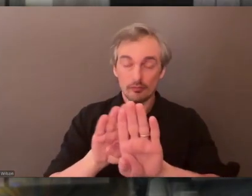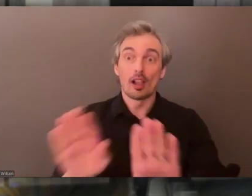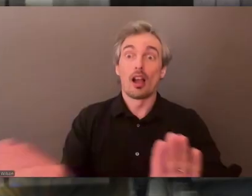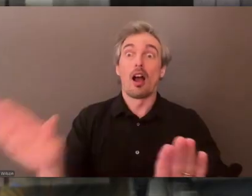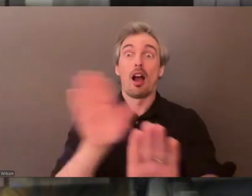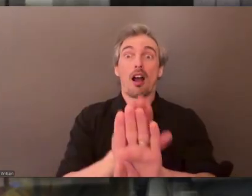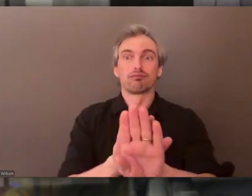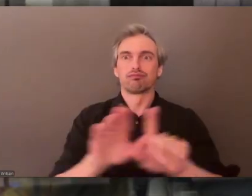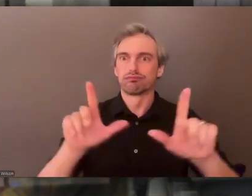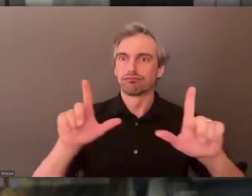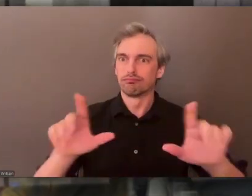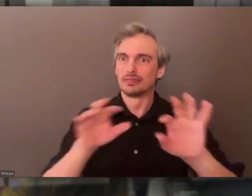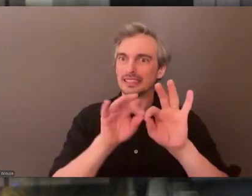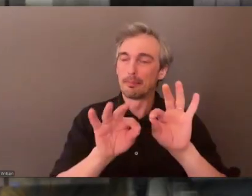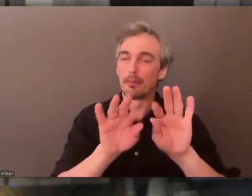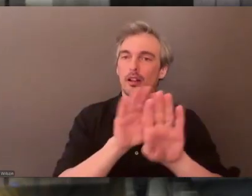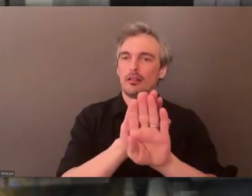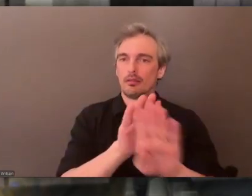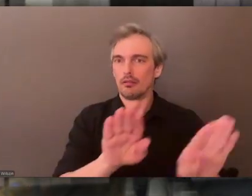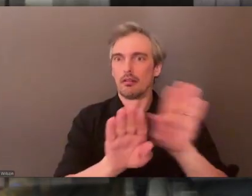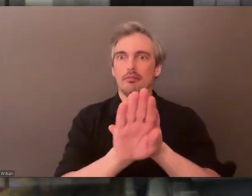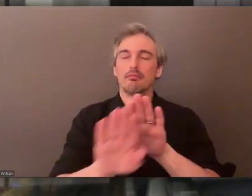なぜなら、スト ーリ ーを伝えたいからです。